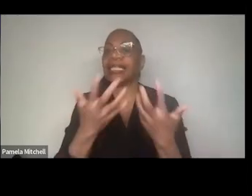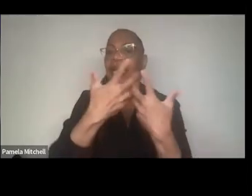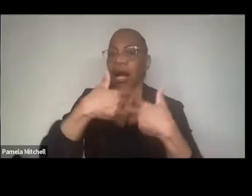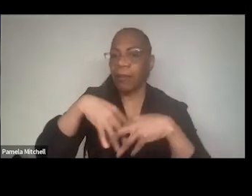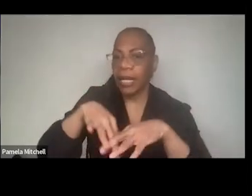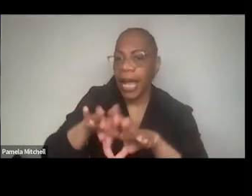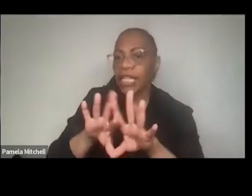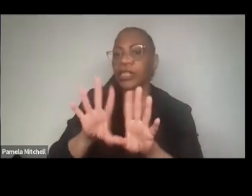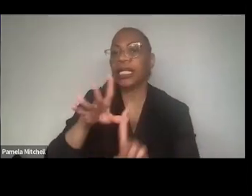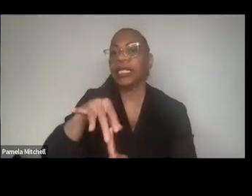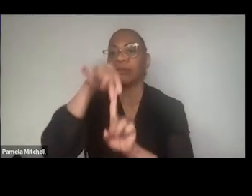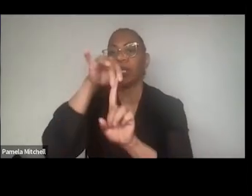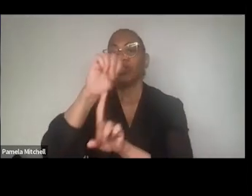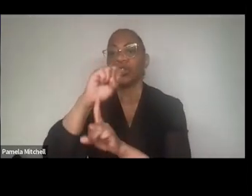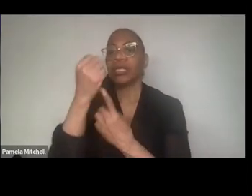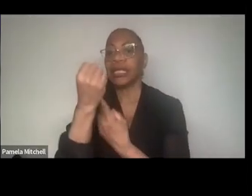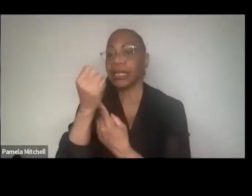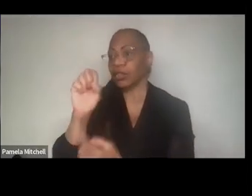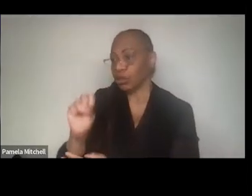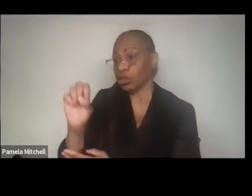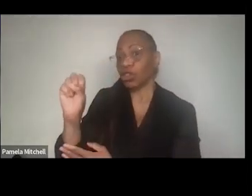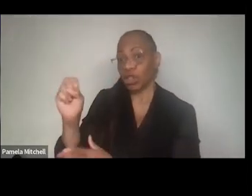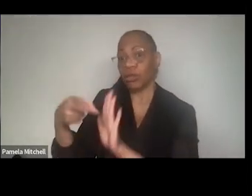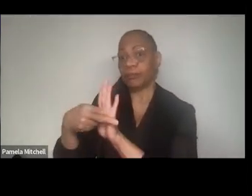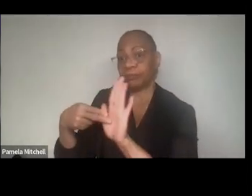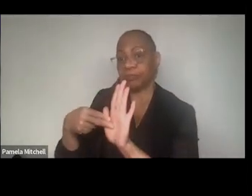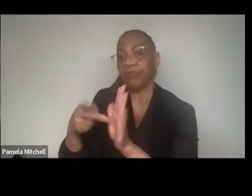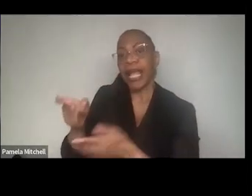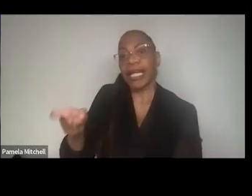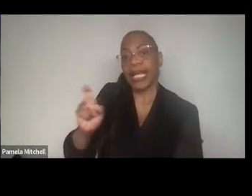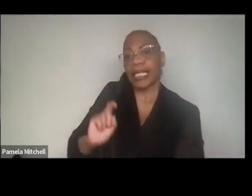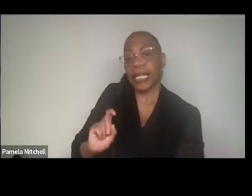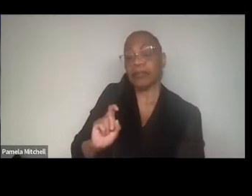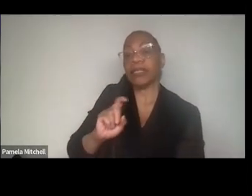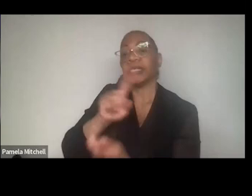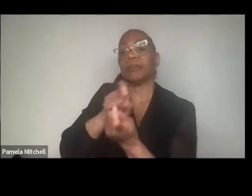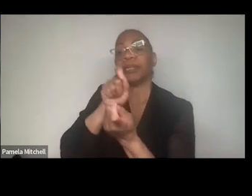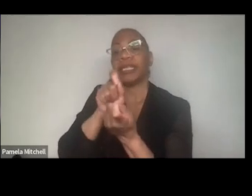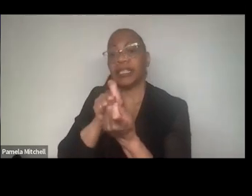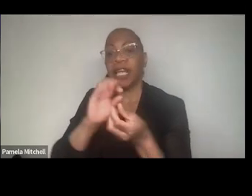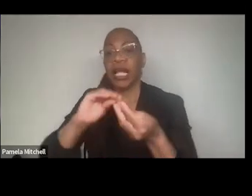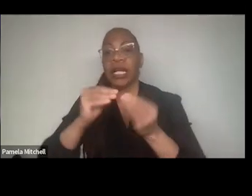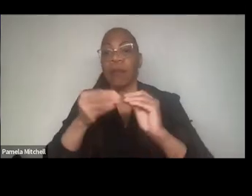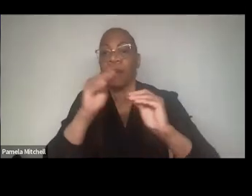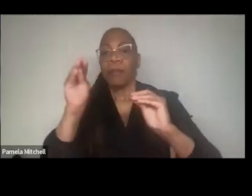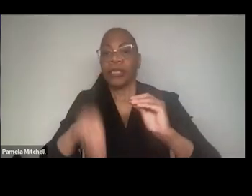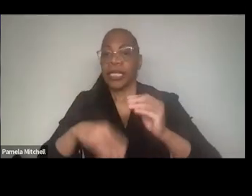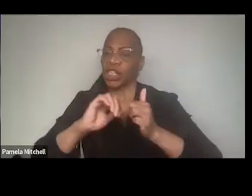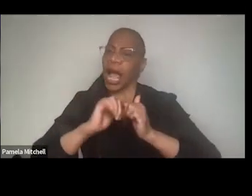como las llama la seguridad social. Y da un número específico de porcentaje sobre cómo se calcula el ingreso laboral de esta persona.